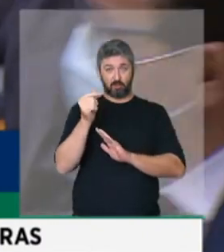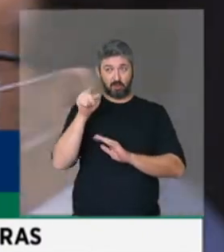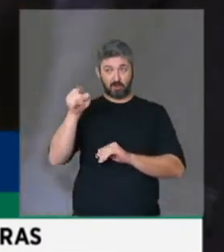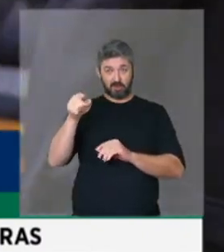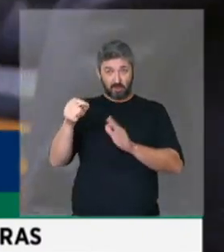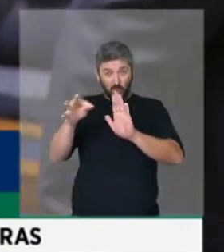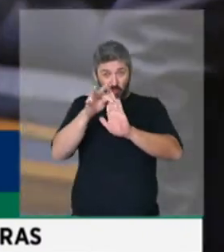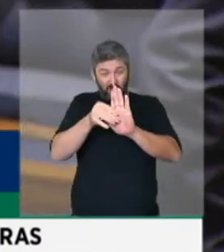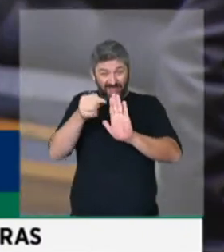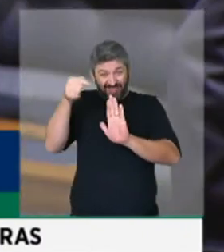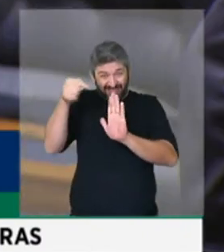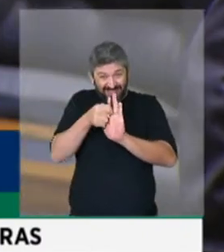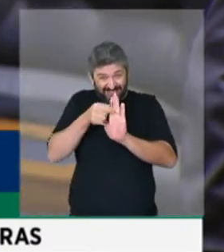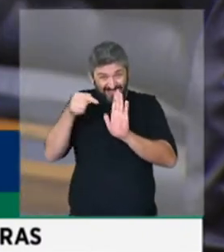MERCADO. DA ELETROBRAS, SEM DÚVIDA NENHUMA. E ISSO...